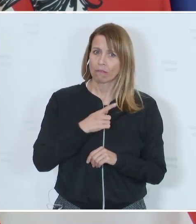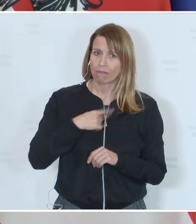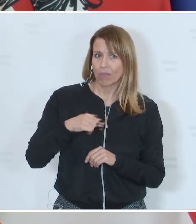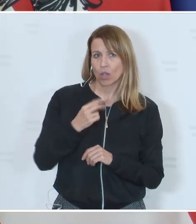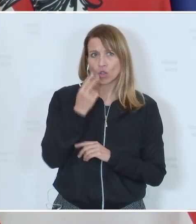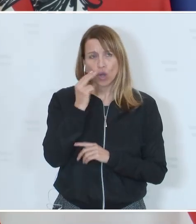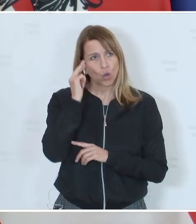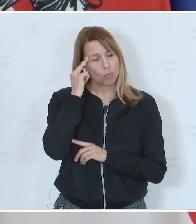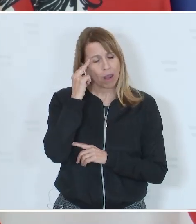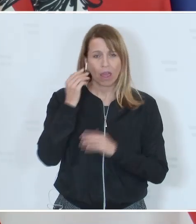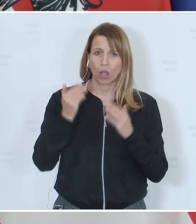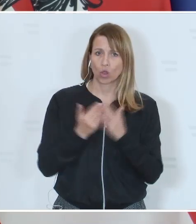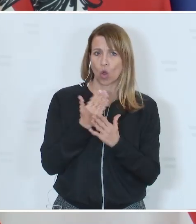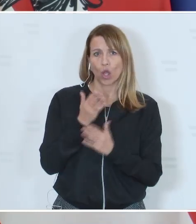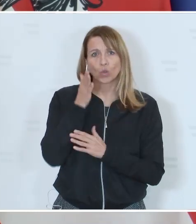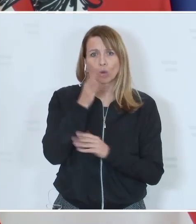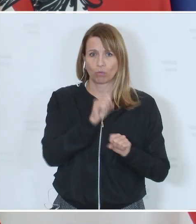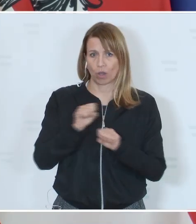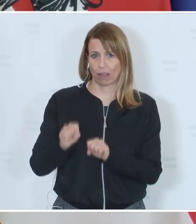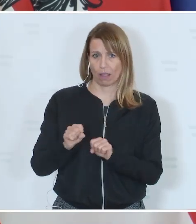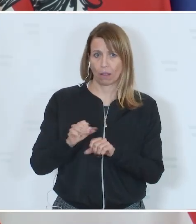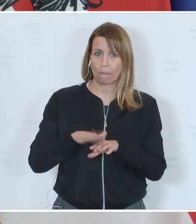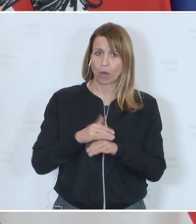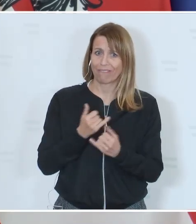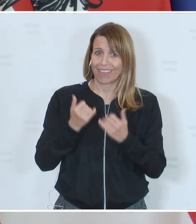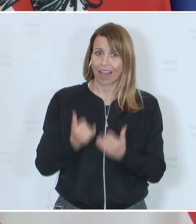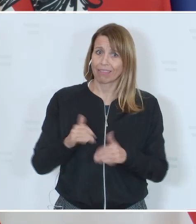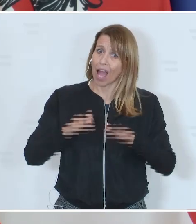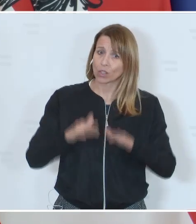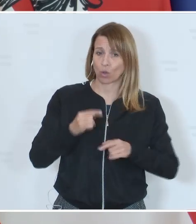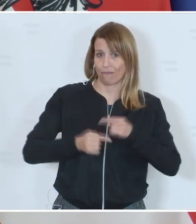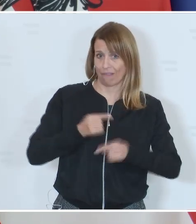nachzudenken, wie wir zum Beispiel auch Asylverfahren in sicheren Drittstaaten durchführen